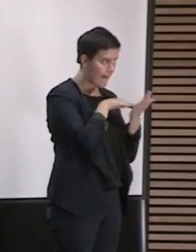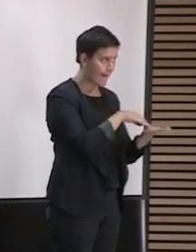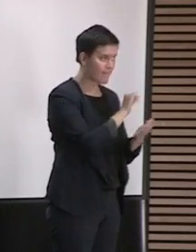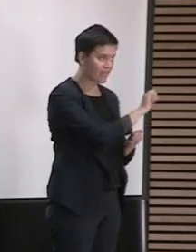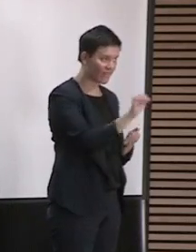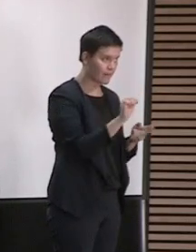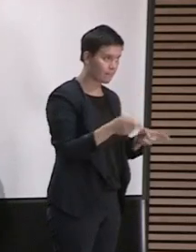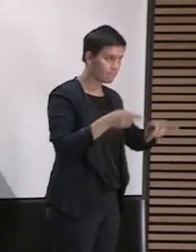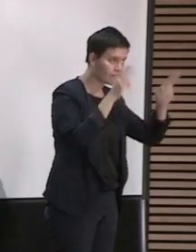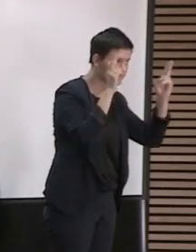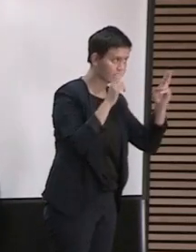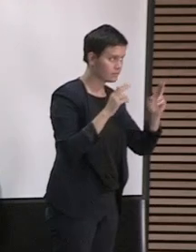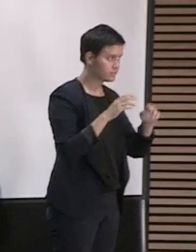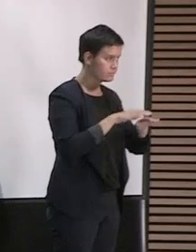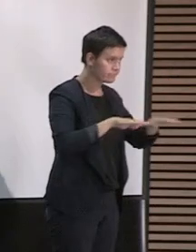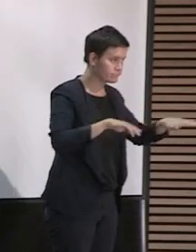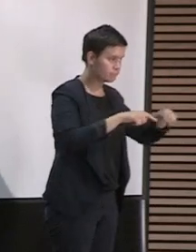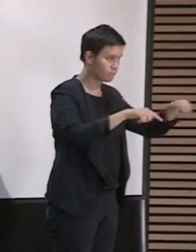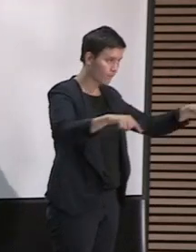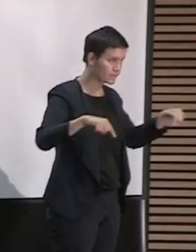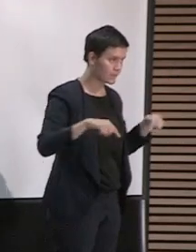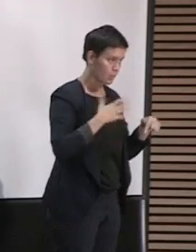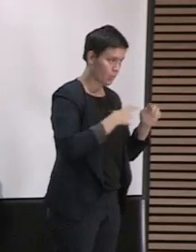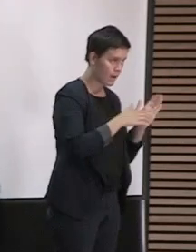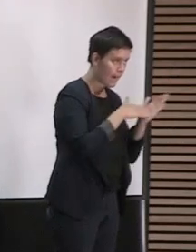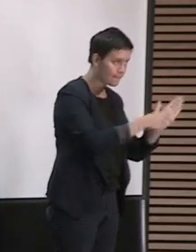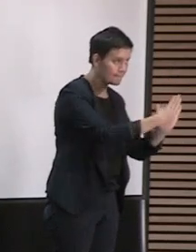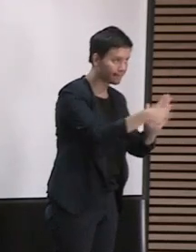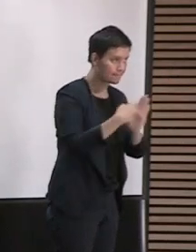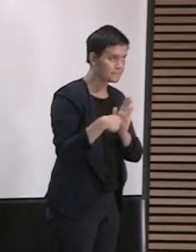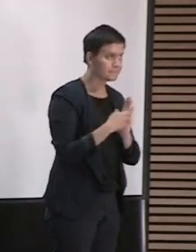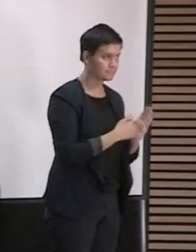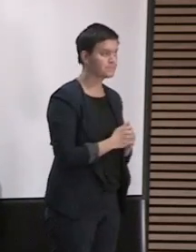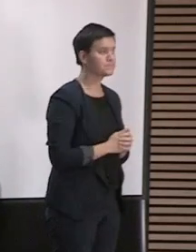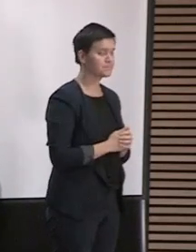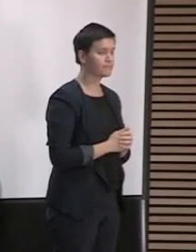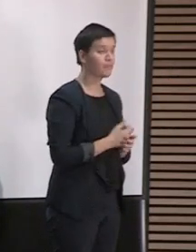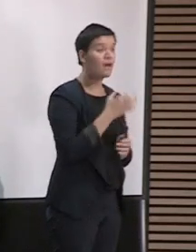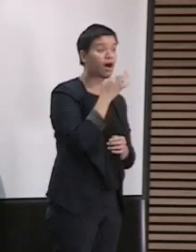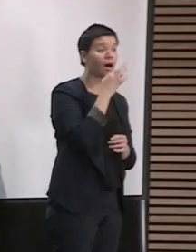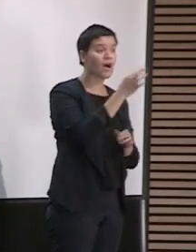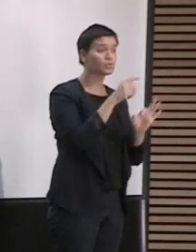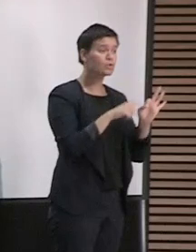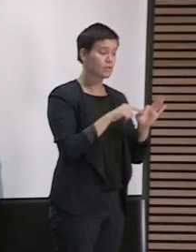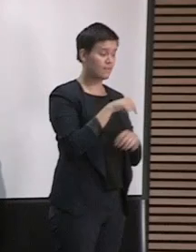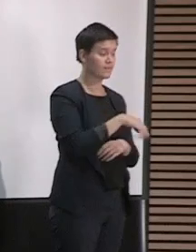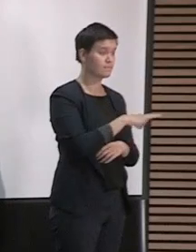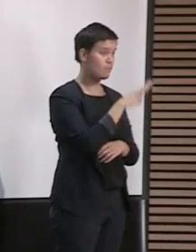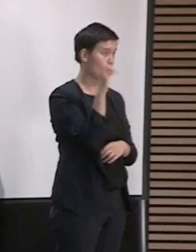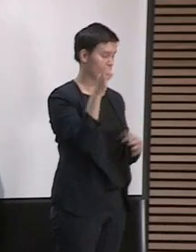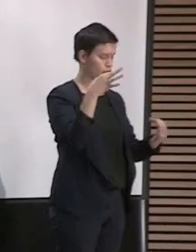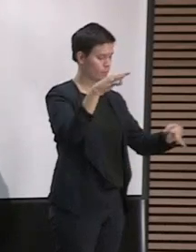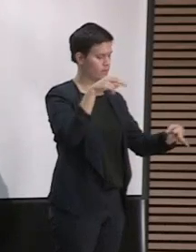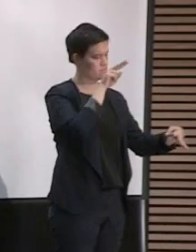putea ki o taatau kura. E mahi